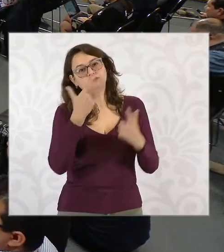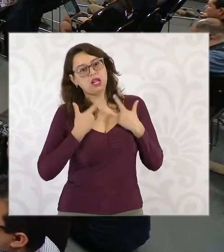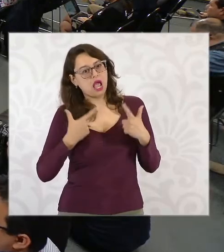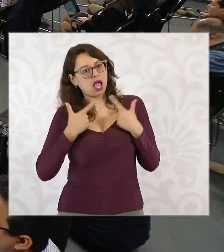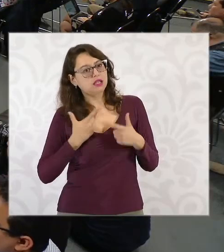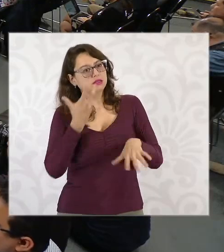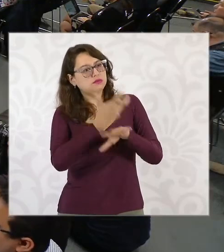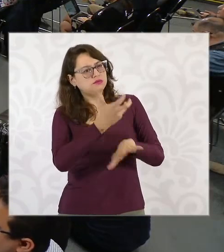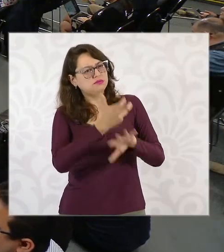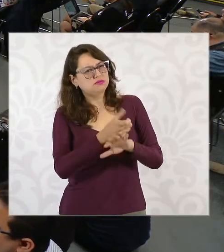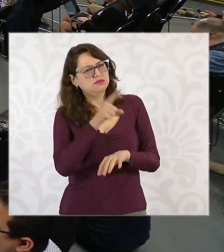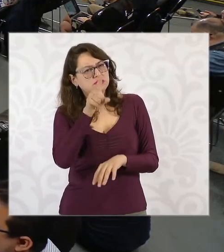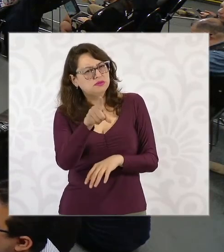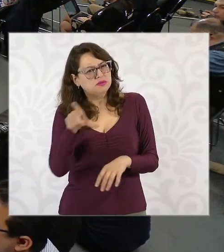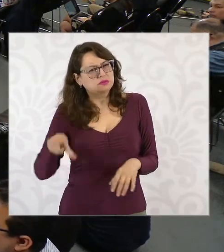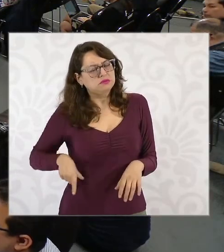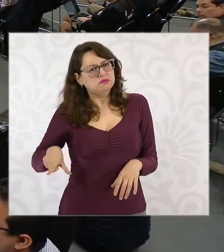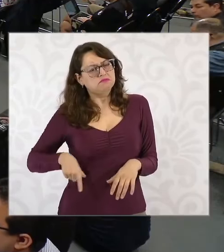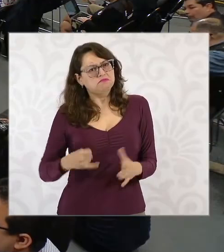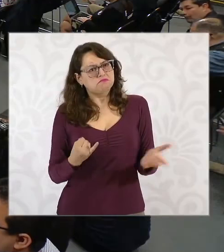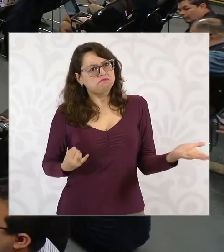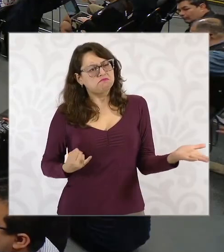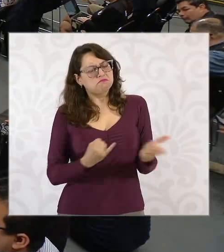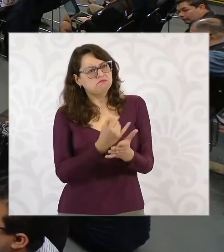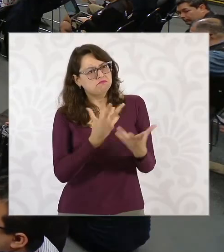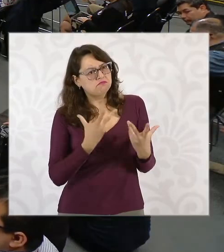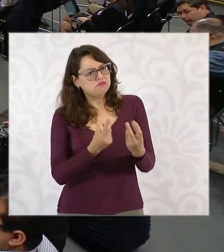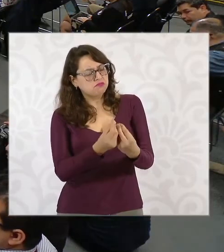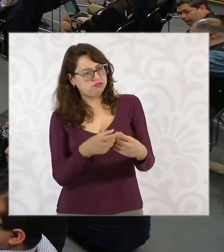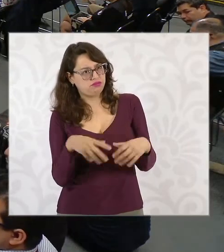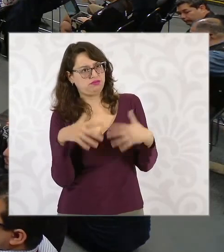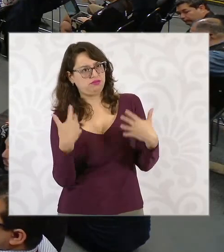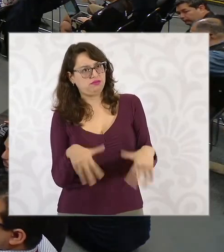agentes estadounidenses, preguntarle si se valoraría también revisar pues no solo una